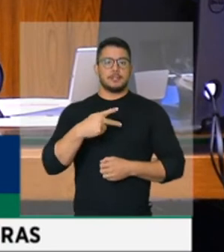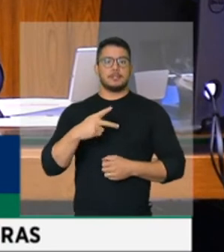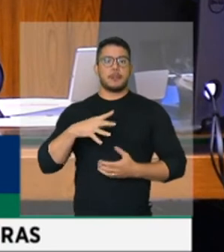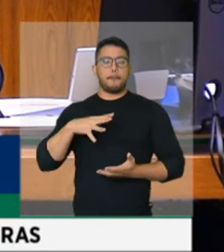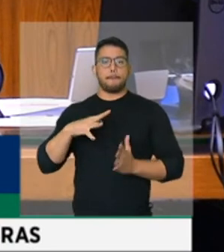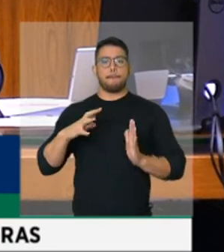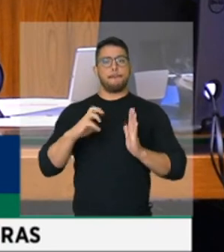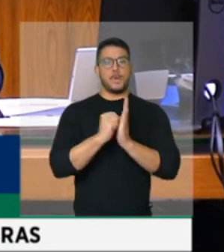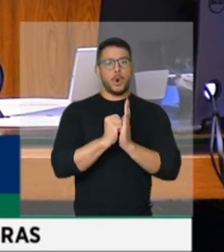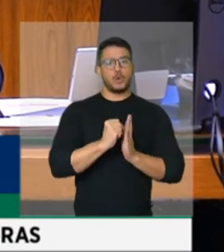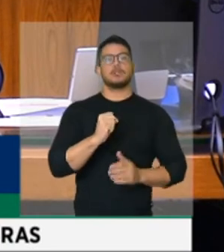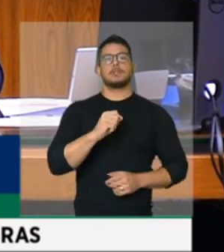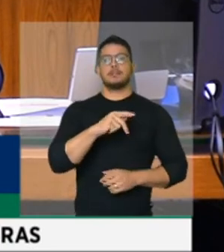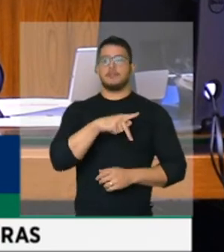PORQUE MUITOS PRAZOS JÁ VINHAM PERCORRENDO E SENDO